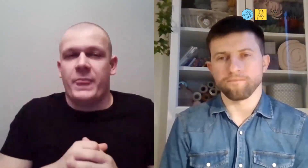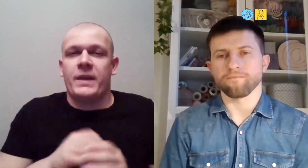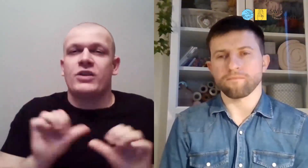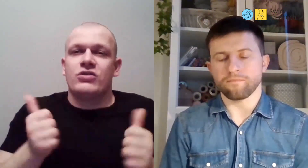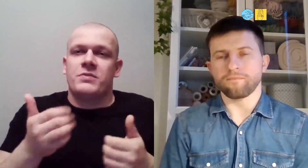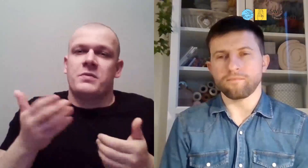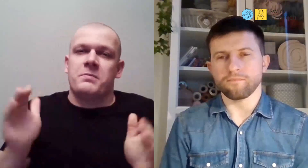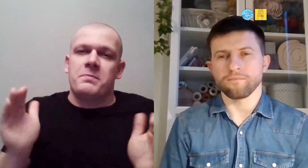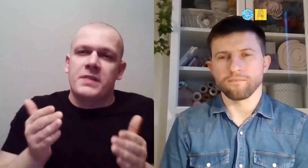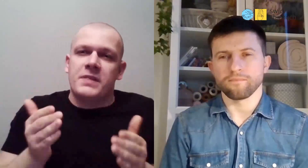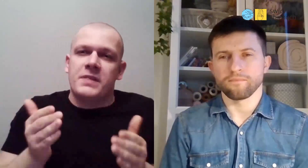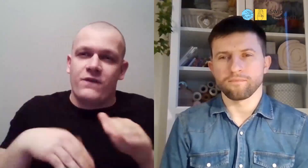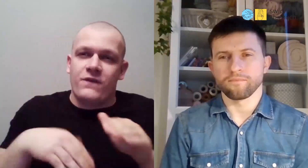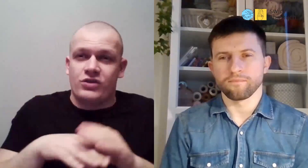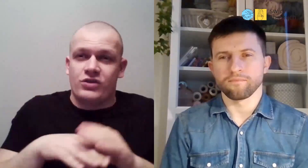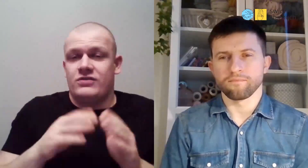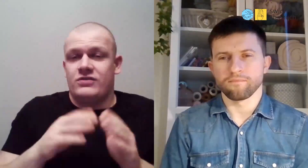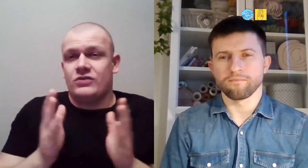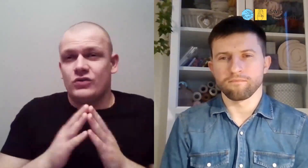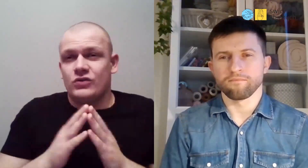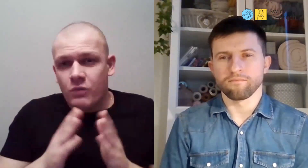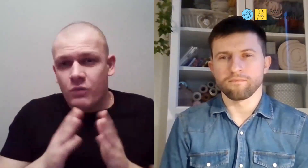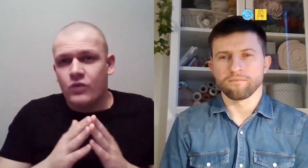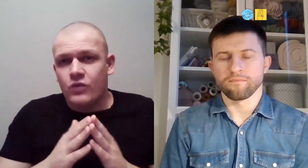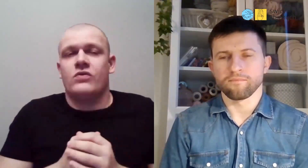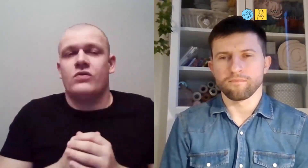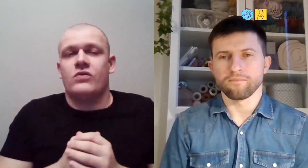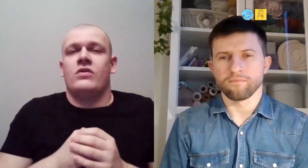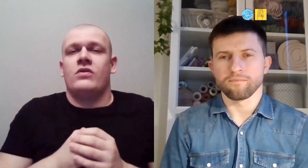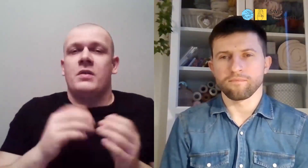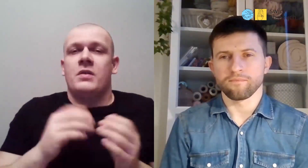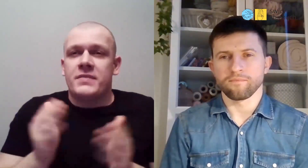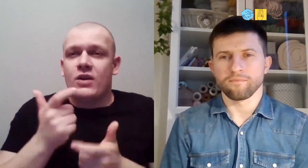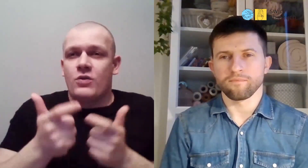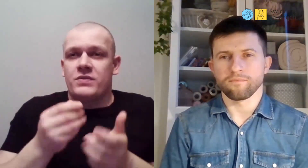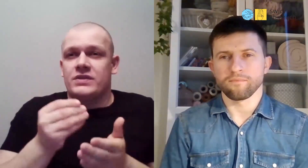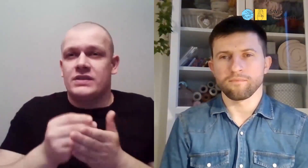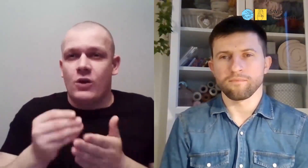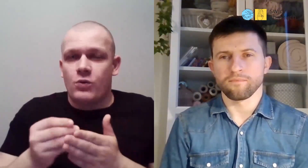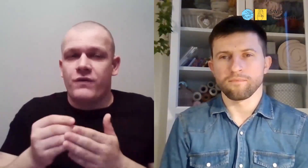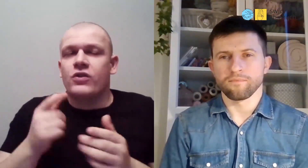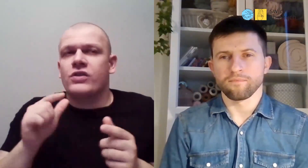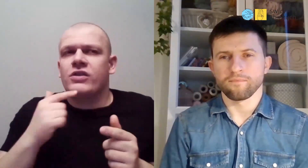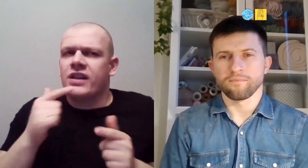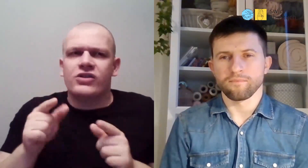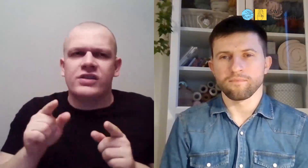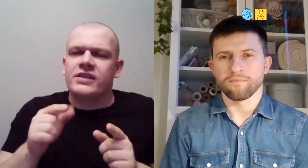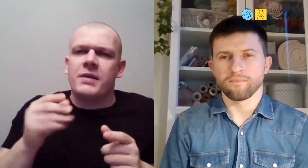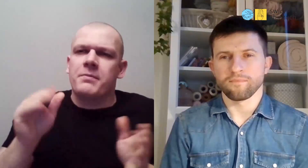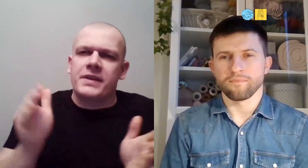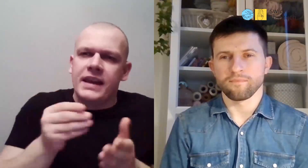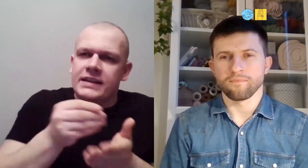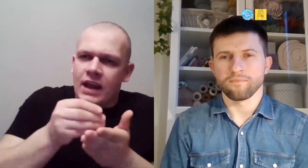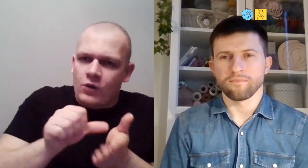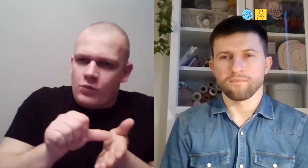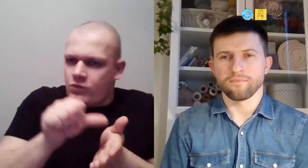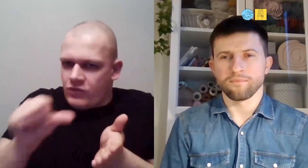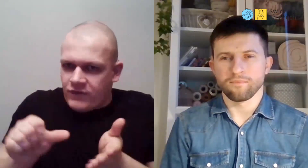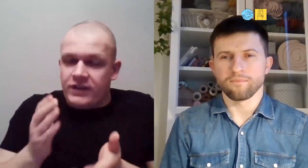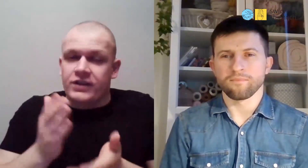Mniej wychodzić z domu, mniej wychodzić do sklepu. Nie oznacza to, że trzeba robić małe zakupy,